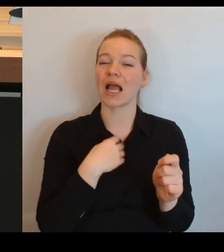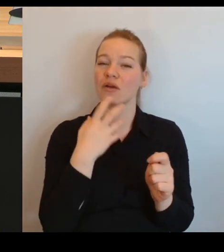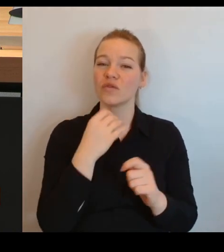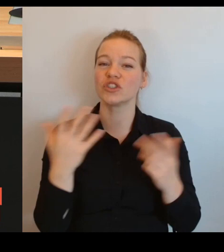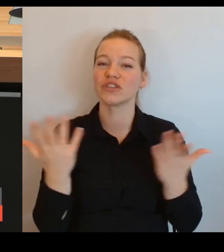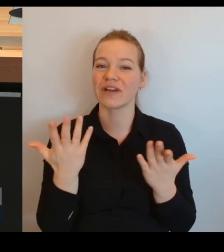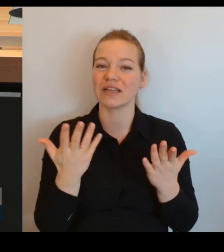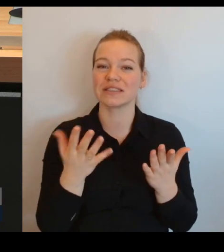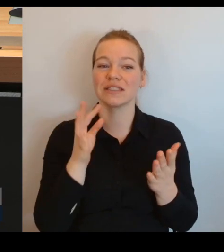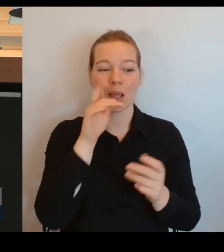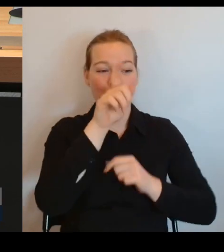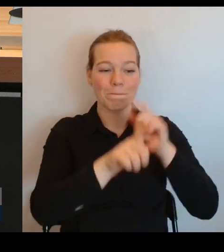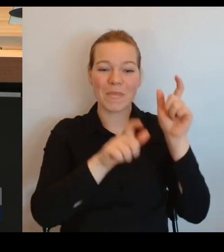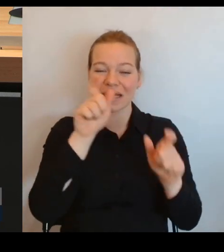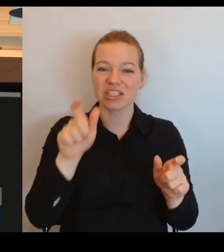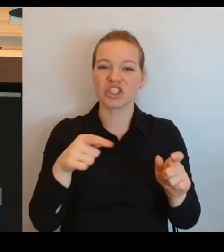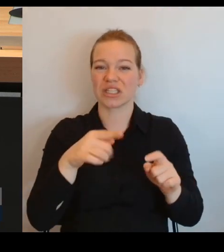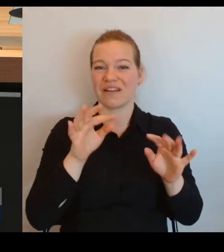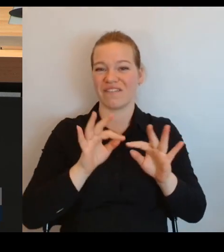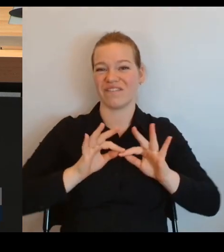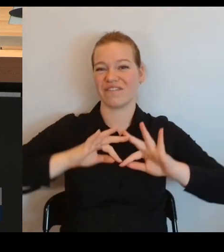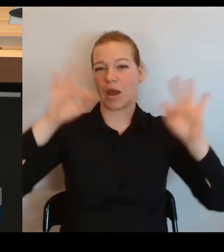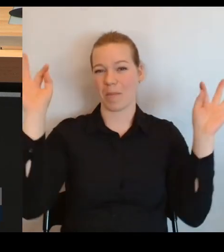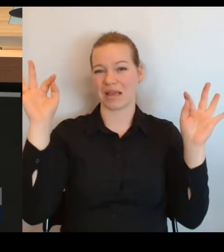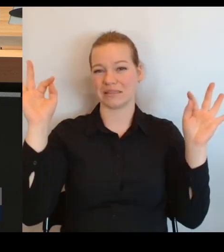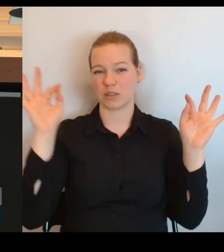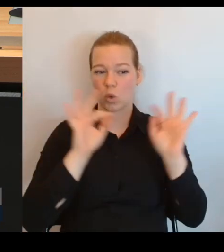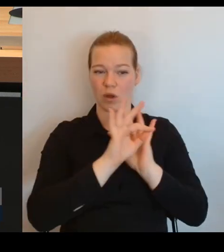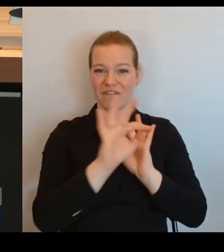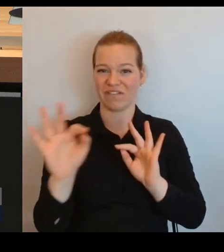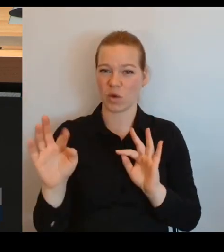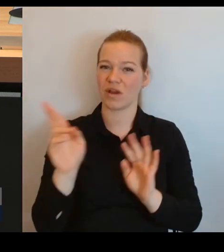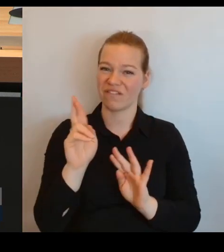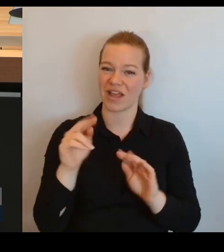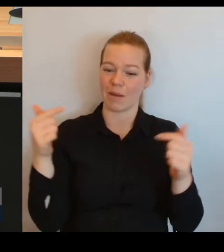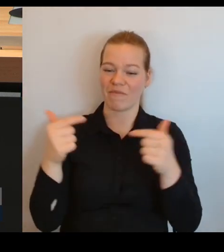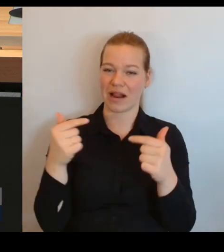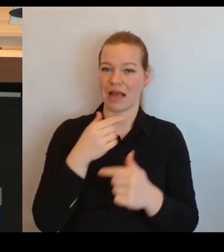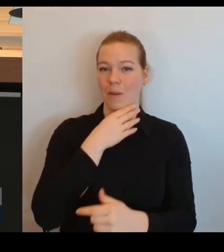verfügen, um die Kosten für die Pflege aus eigenen Mitteln vollständig oder überhaupt bestreiten zu können.